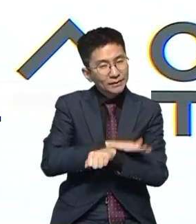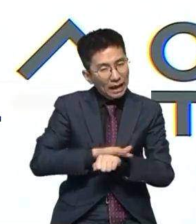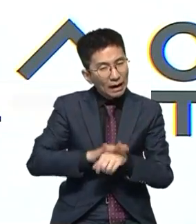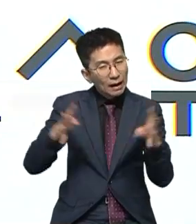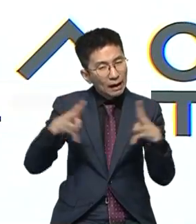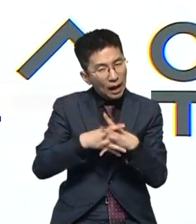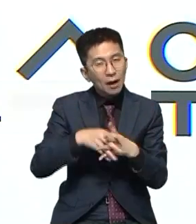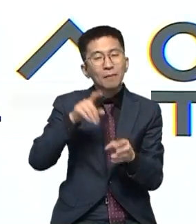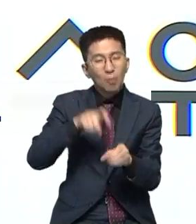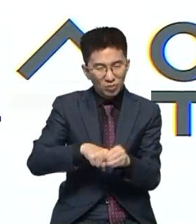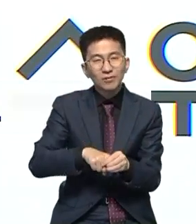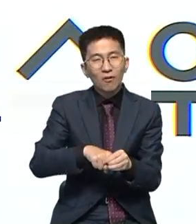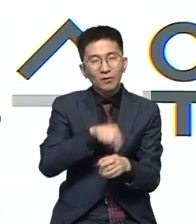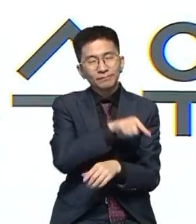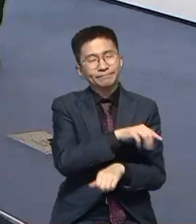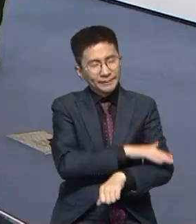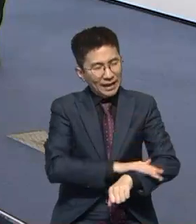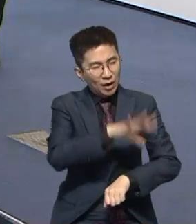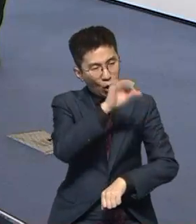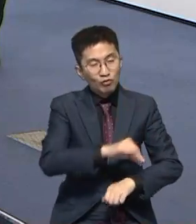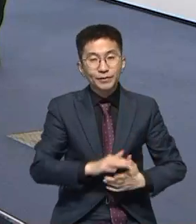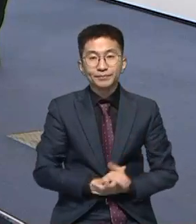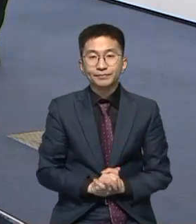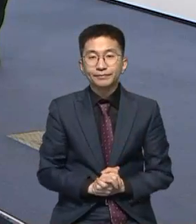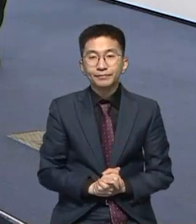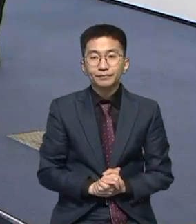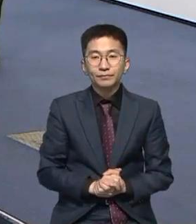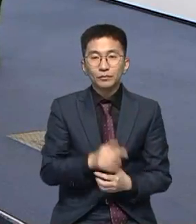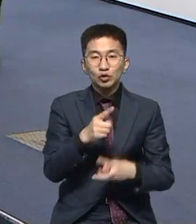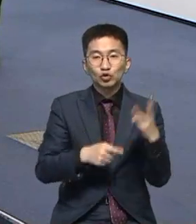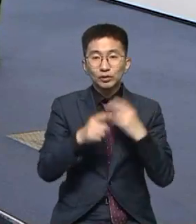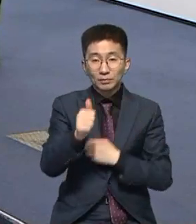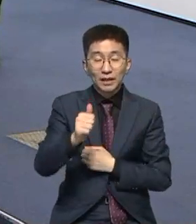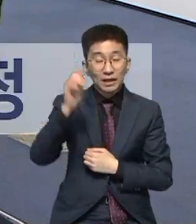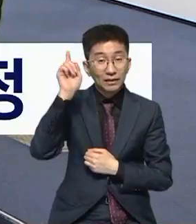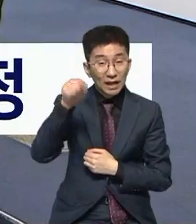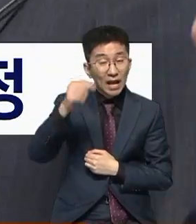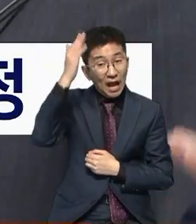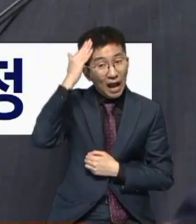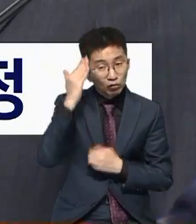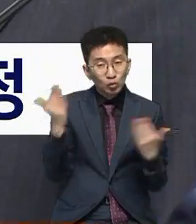(기자) 윤 당선인은 내일 한국노총을 방문해 최저임금과 노동시간 유연화 등